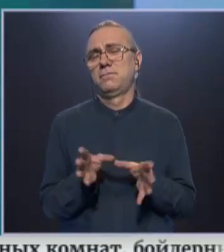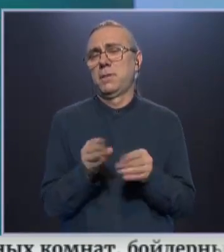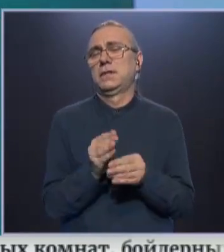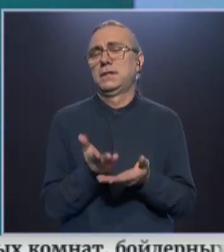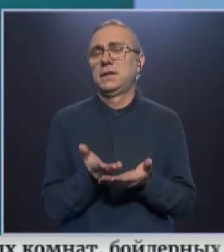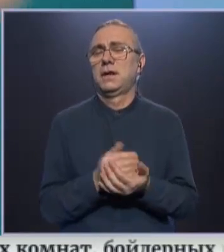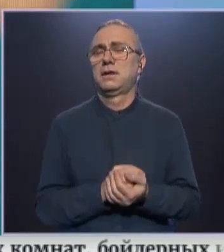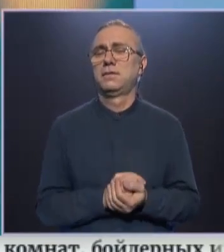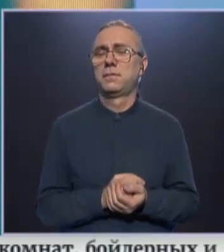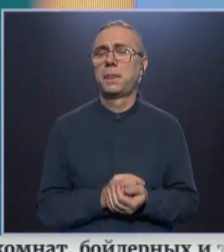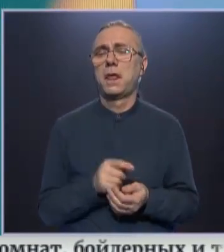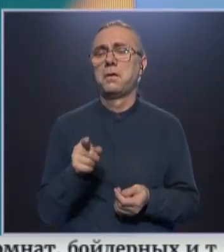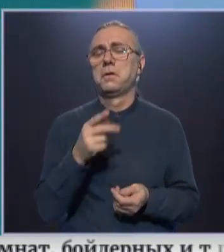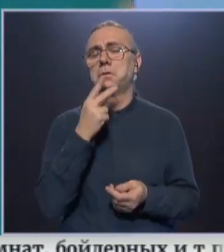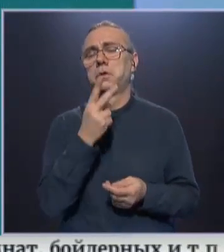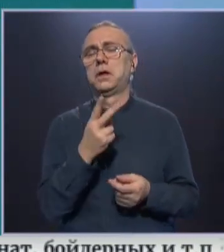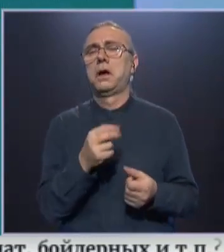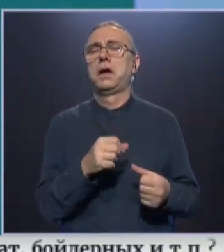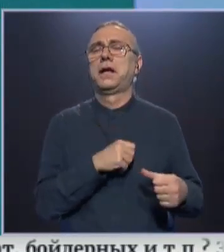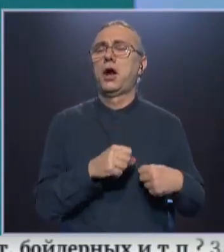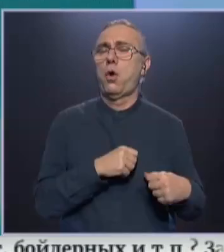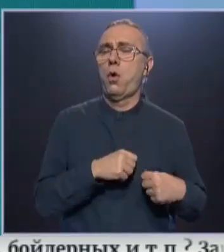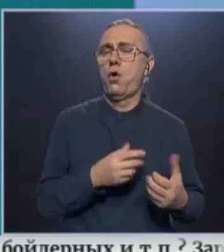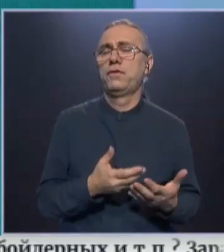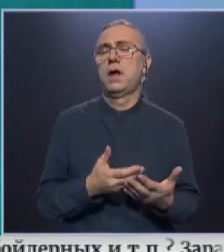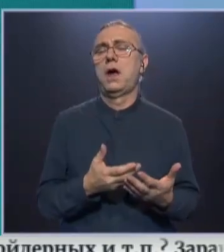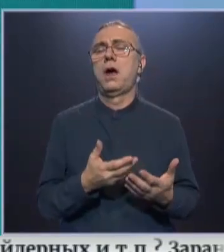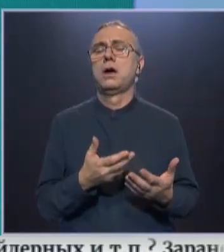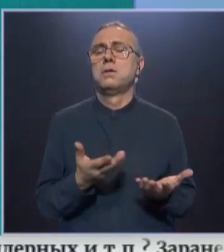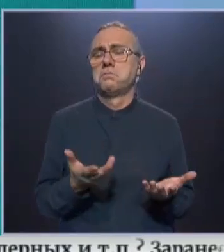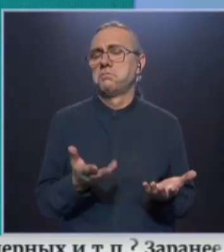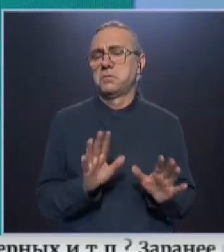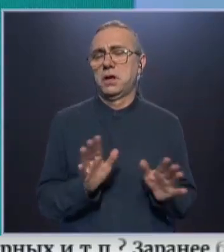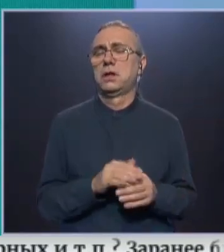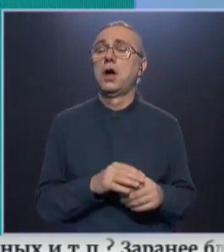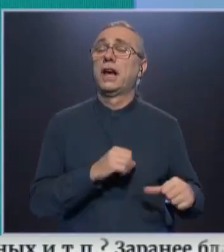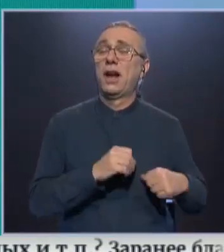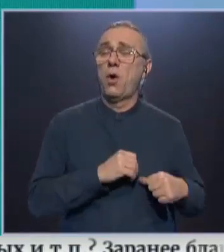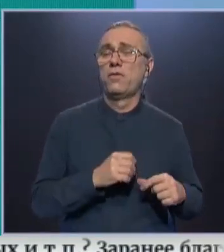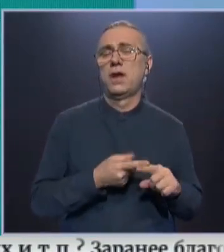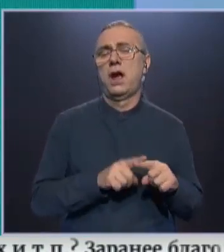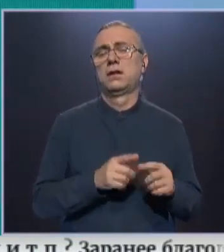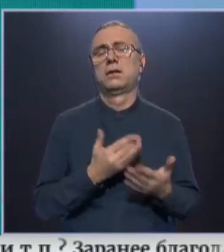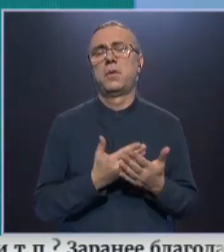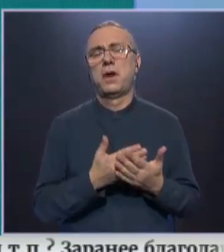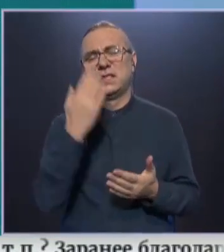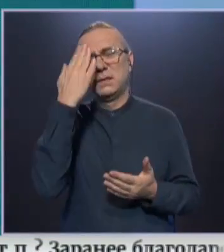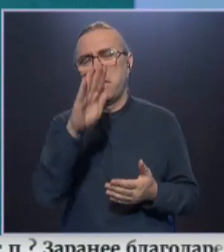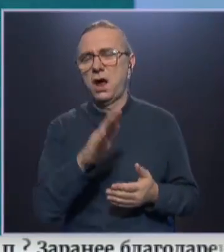в виду греховные в этих отношениях как раз супружеские измены или отношения плоские вне брака А вот тут Конечно